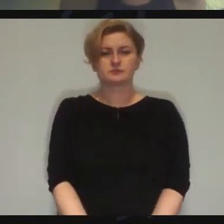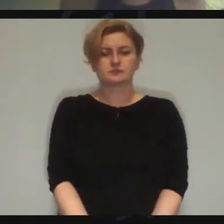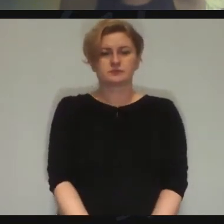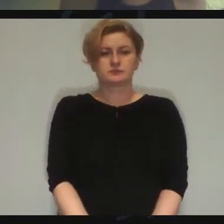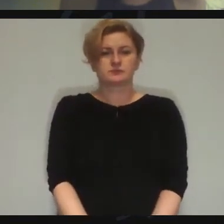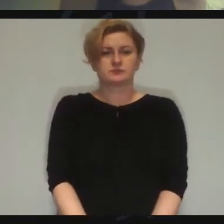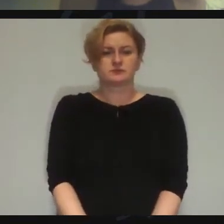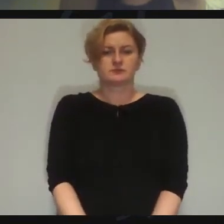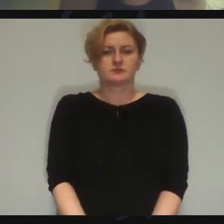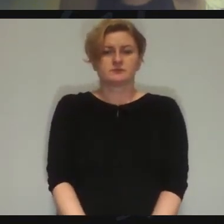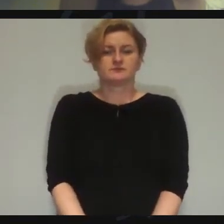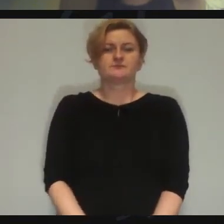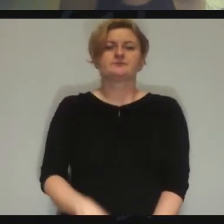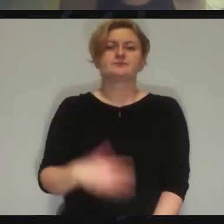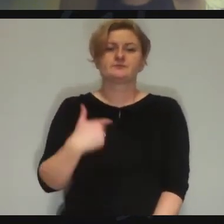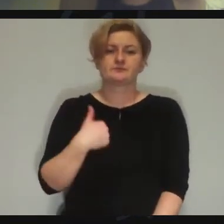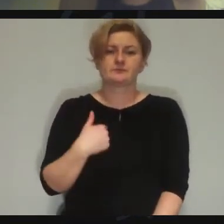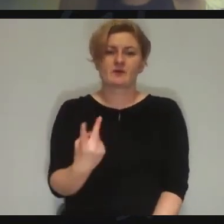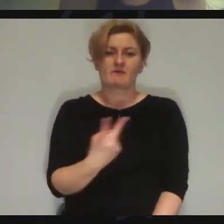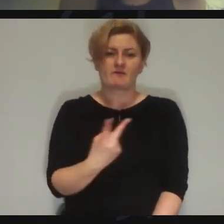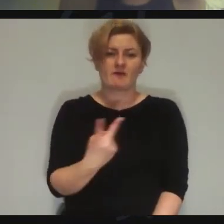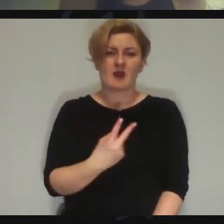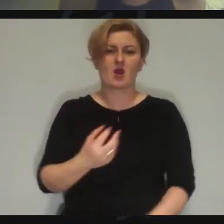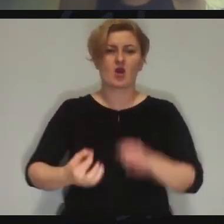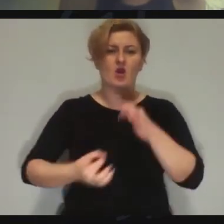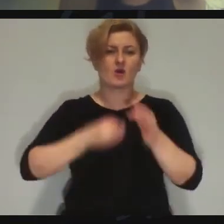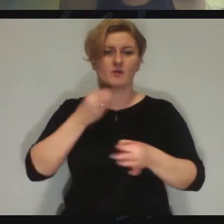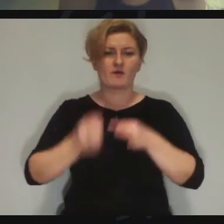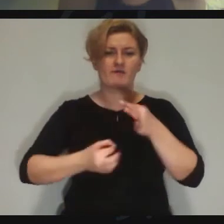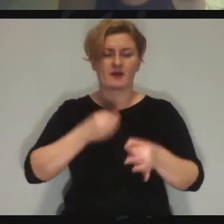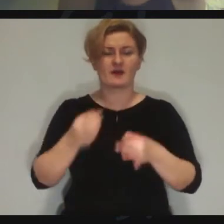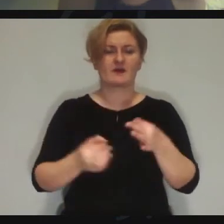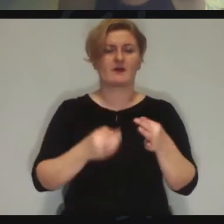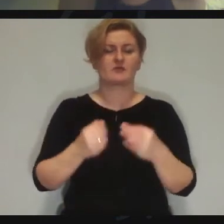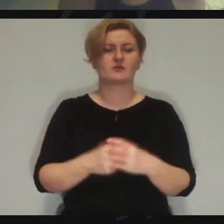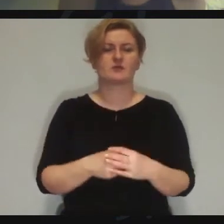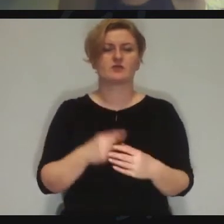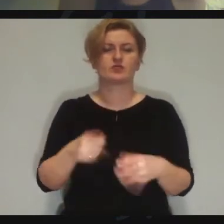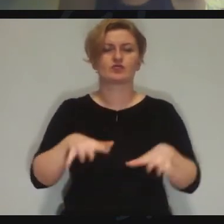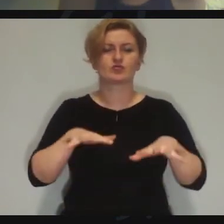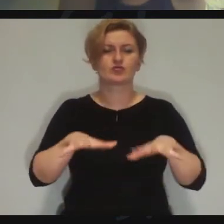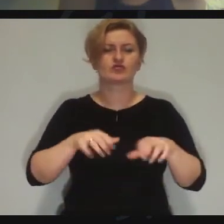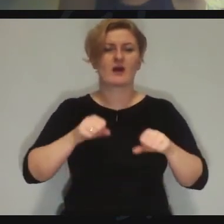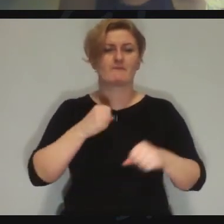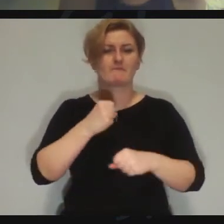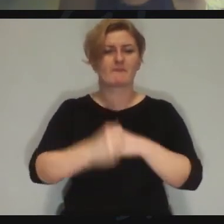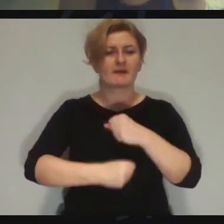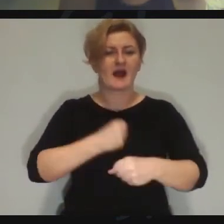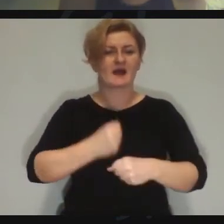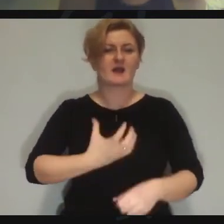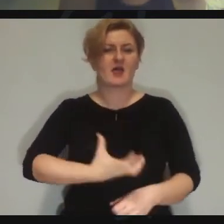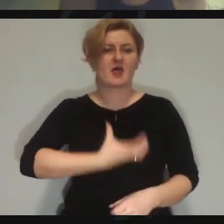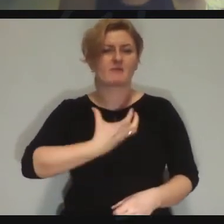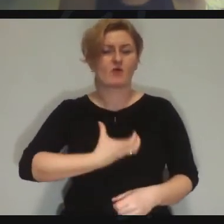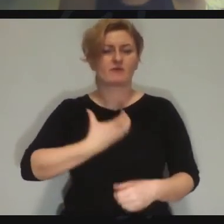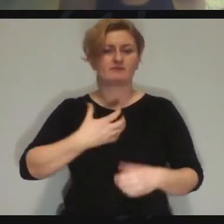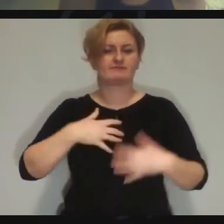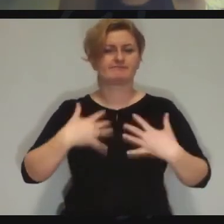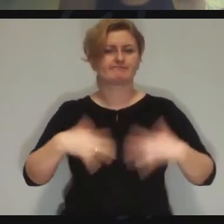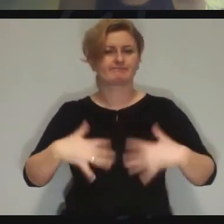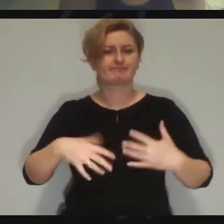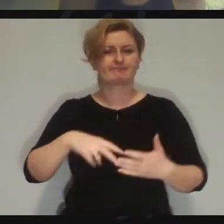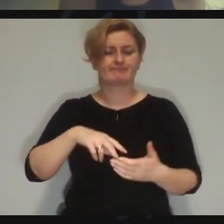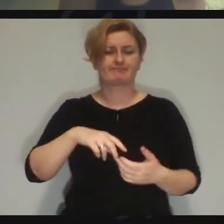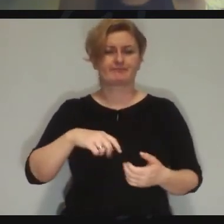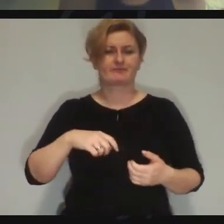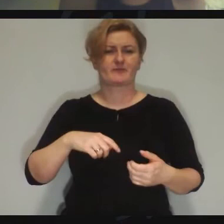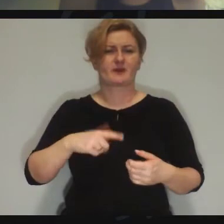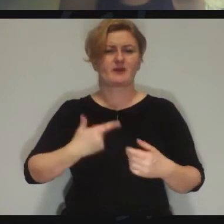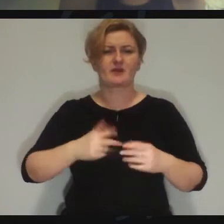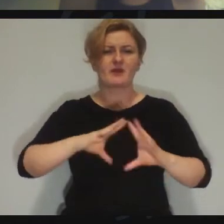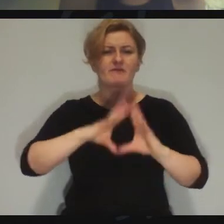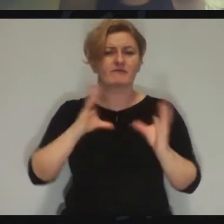Dominika: Obie powiedziałyście, że to praca nad emocjami, frustracją, bo przecież nie wszystkie triki są łatwe.